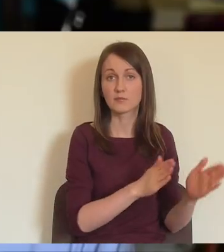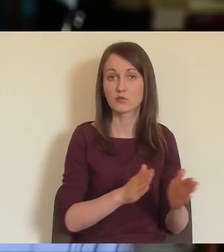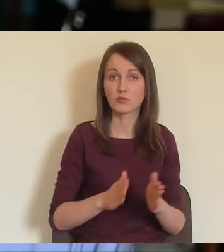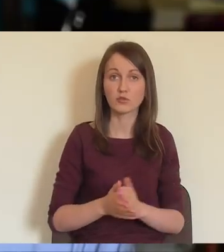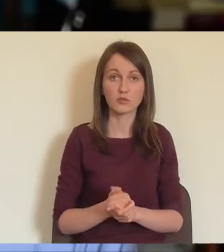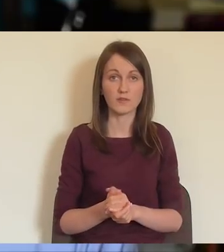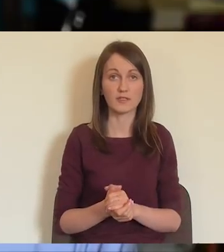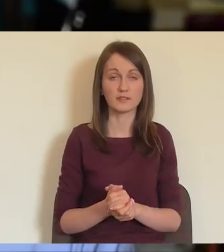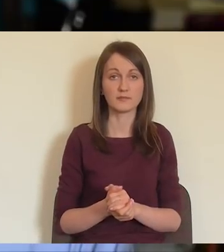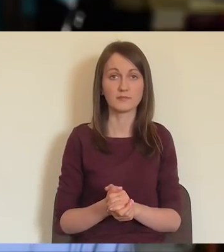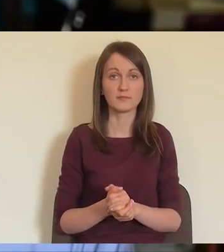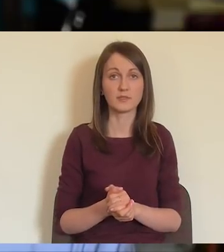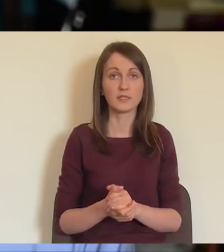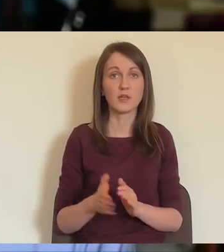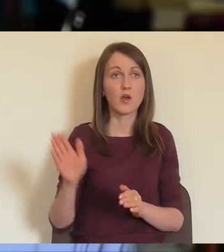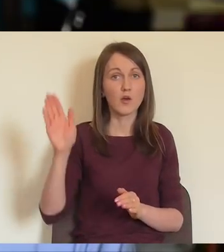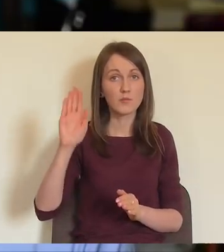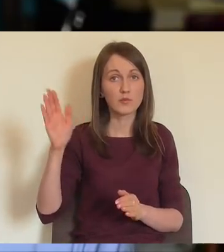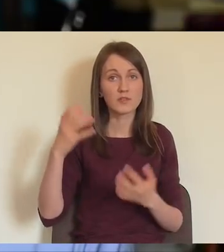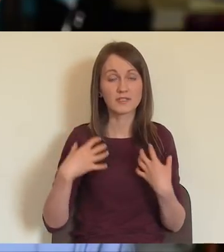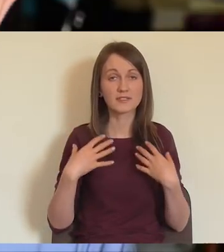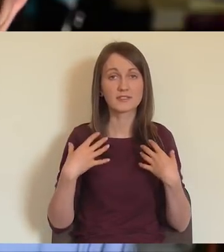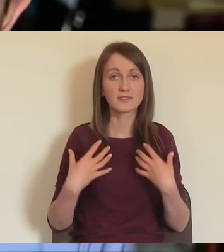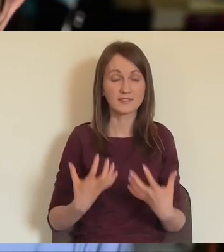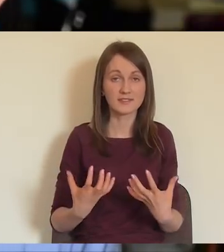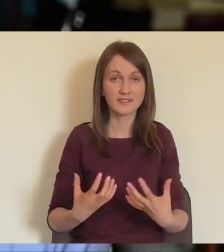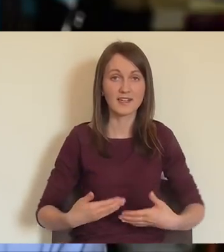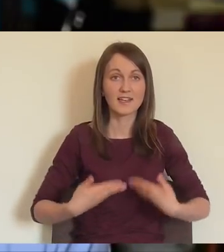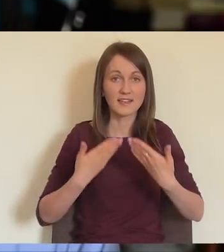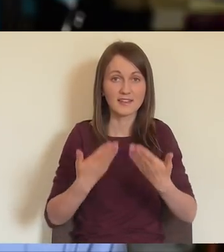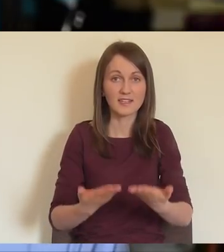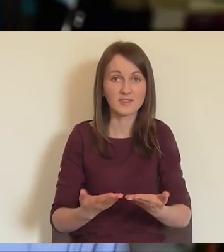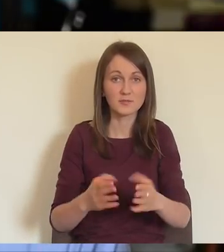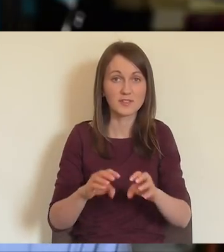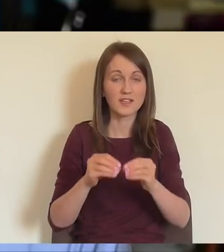bo inaczej po prostu będę miał mniej z tego. Bóg chce mi dać więcej,